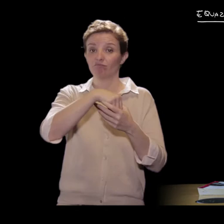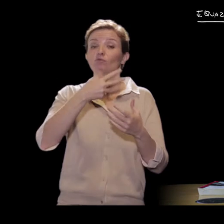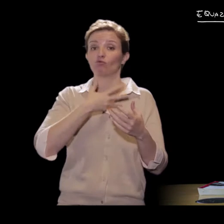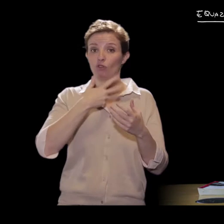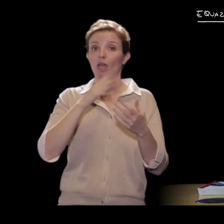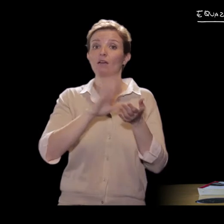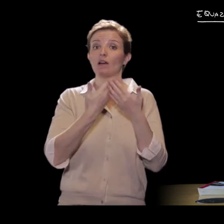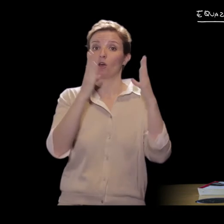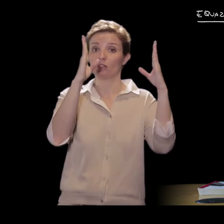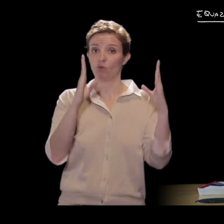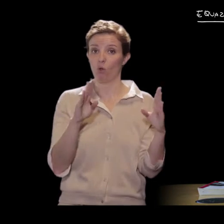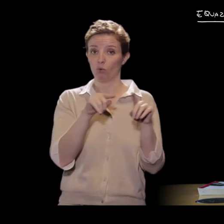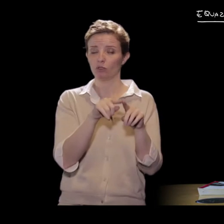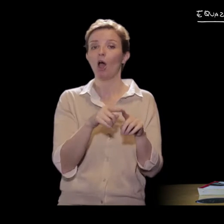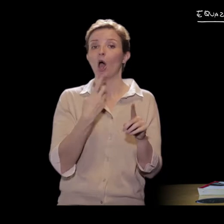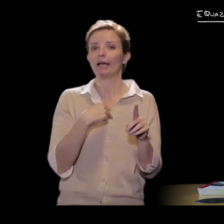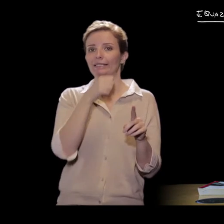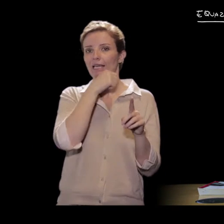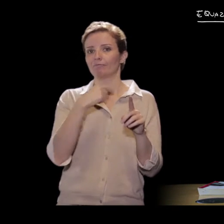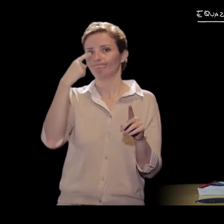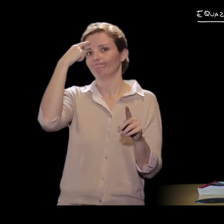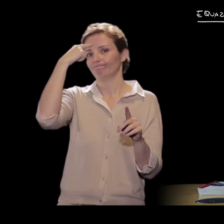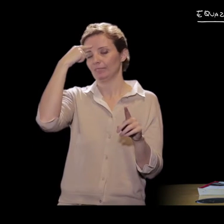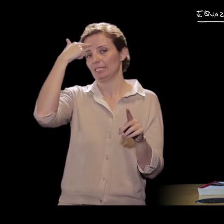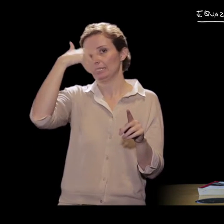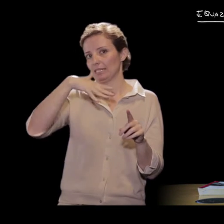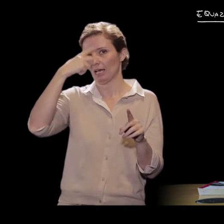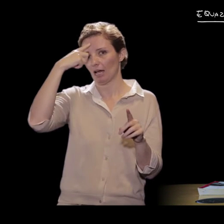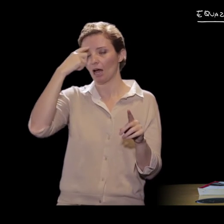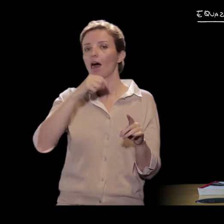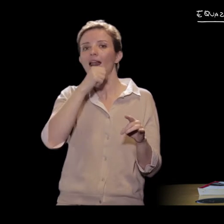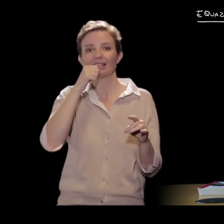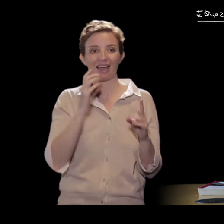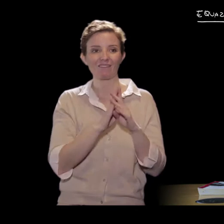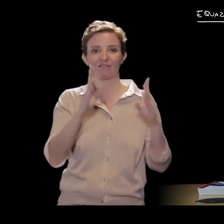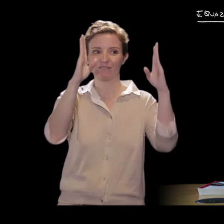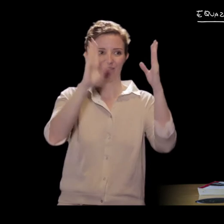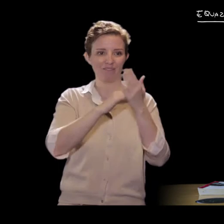dobbiamo eliminare questo valore assoluto prima di procedere.